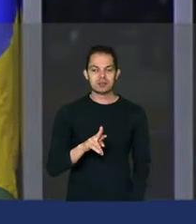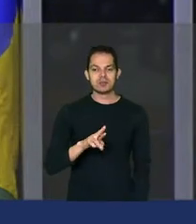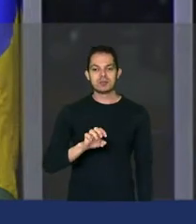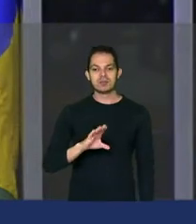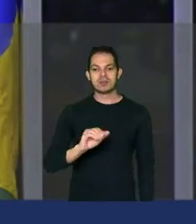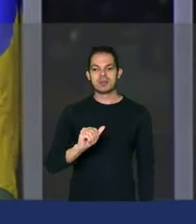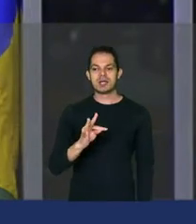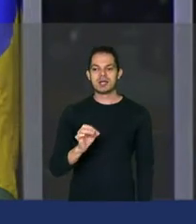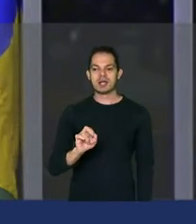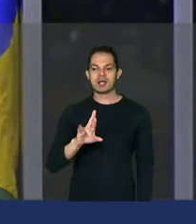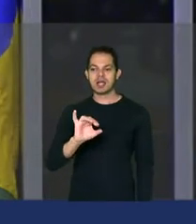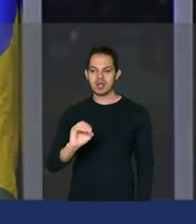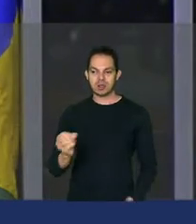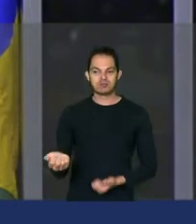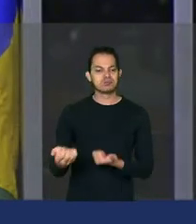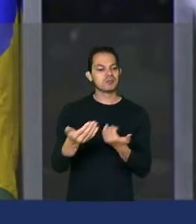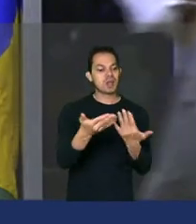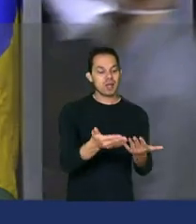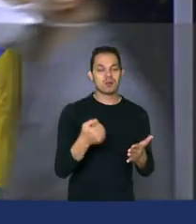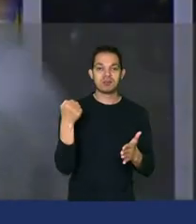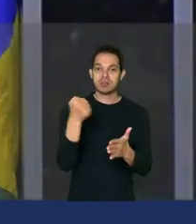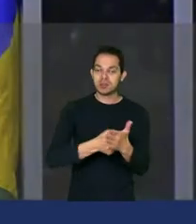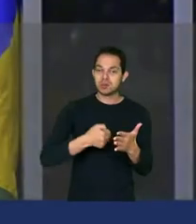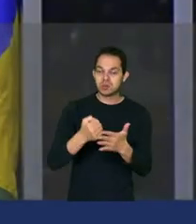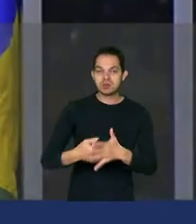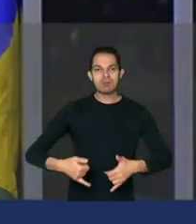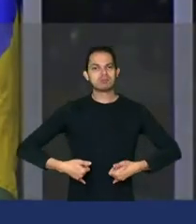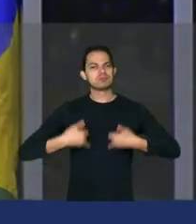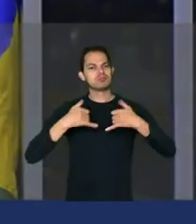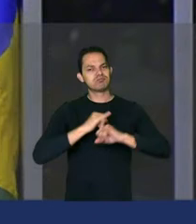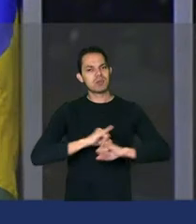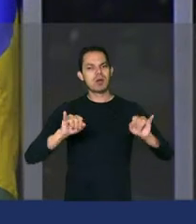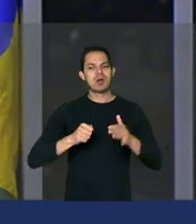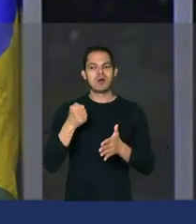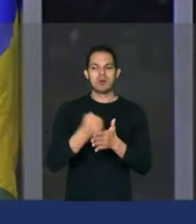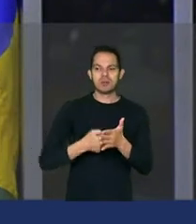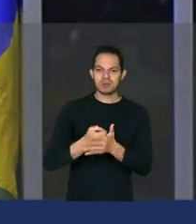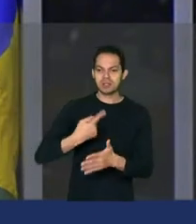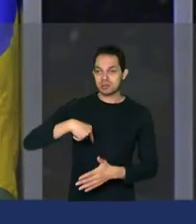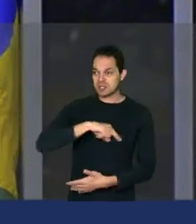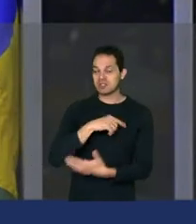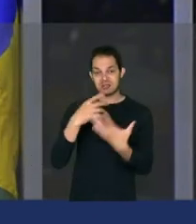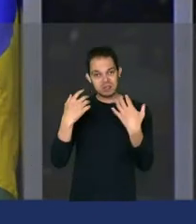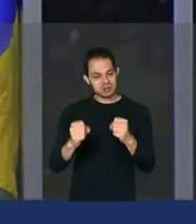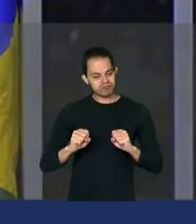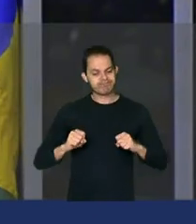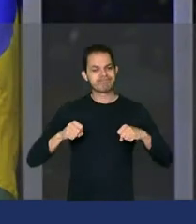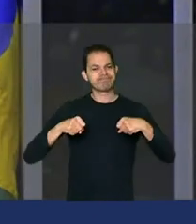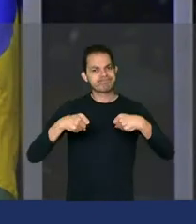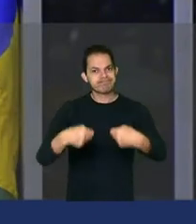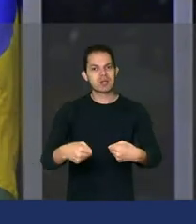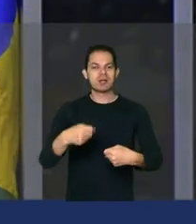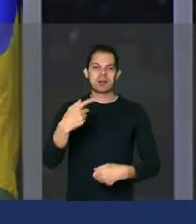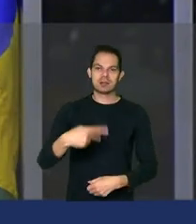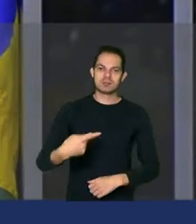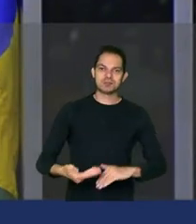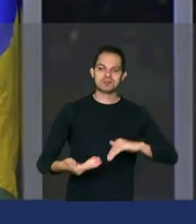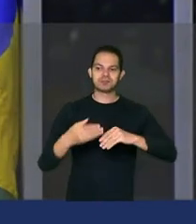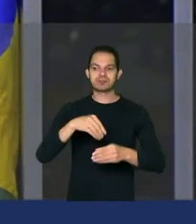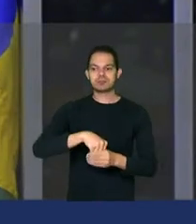DANDO AO PROFESSOR 60% DOS PRECATÓRIOS DO FUNDEF É UMA LUTA QUE EU TENHO MUITO ORGULHO DE DIZER QUE FOI UMA LUTA QUE ABRAÇAMOS COM UNHAS EM DENTES AQUI NESSE